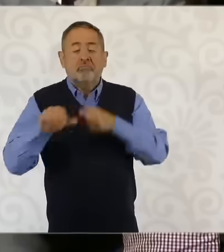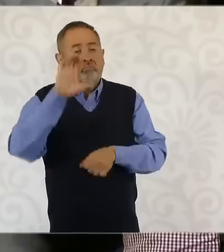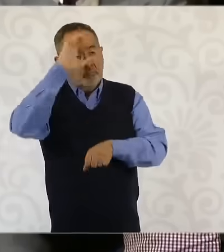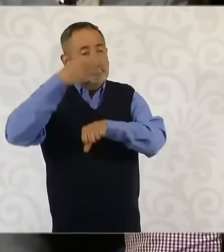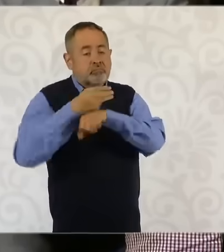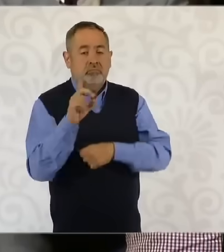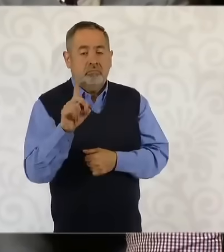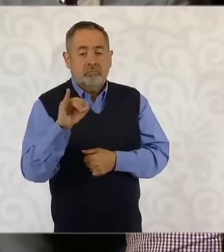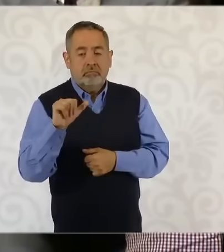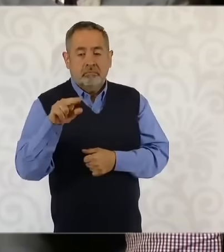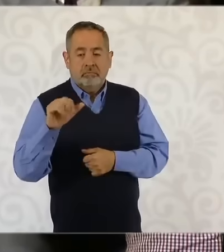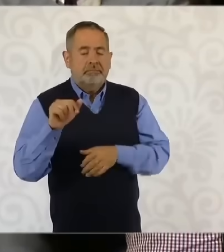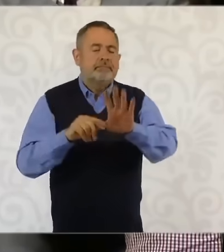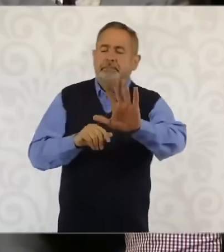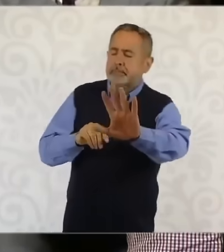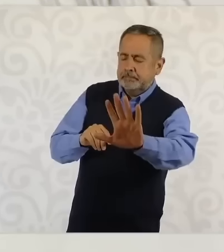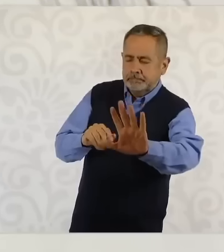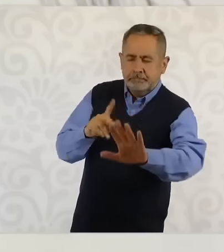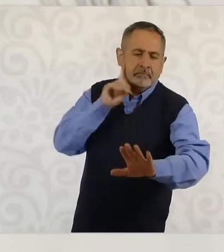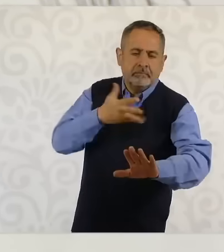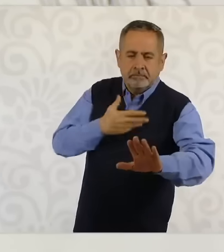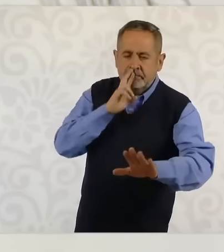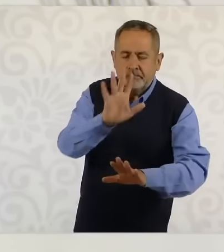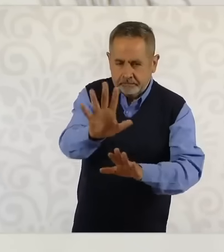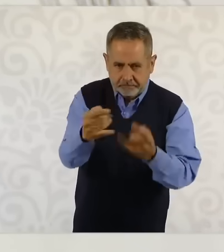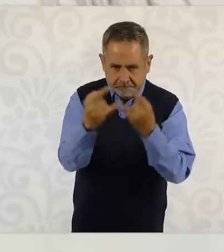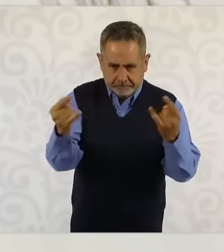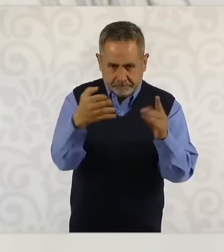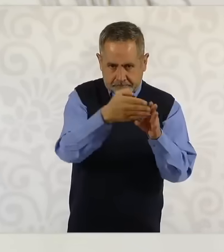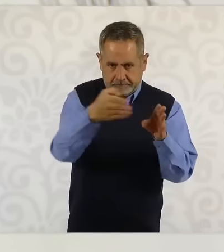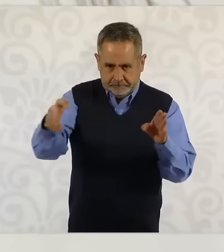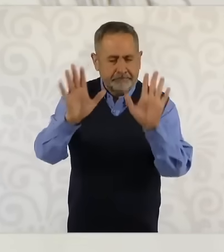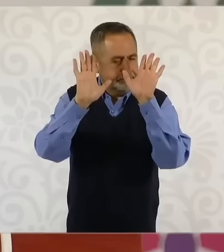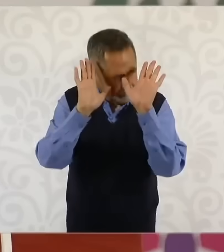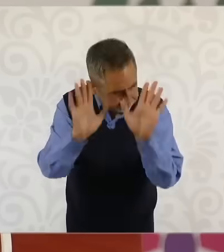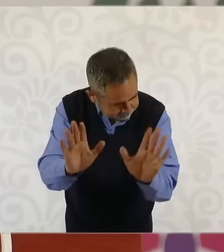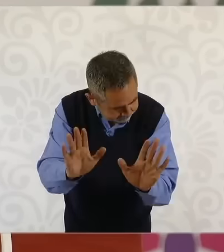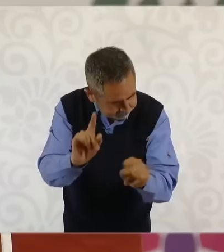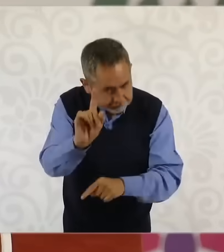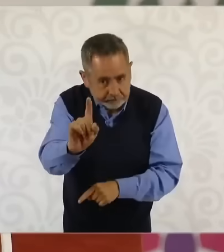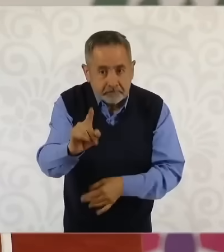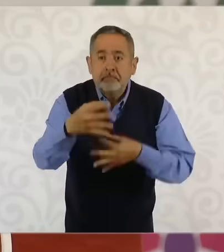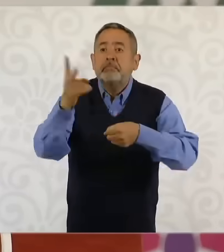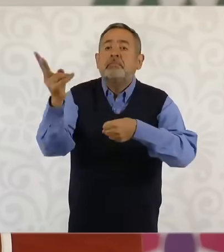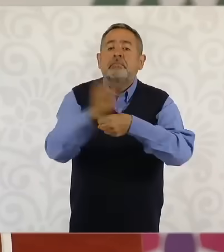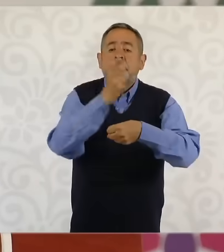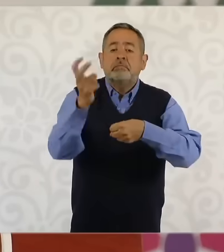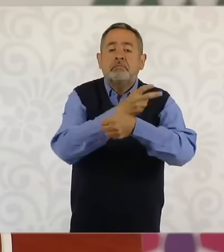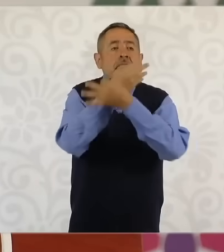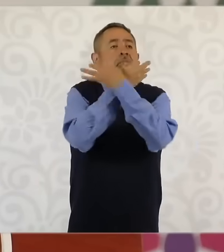Karina Barreras a ver pero mira vamos a hacer una historia se abrió una convocatoria para los